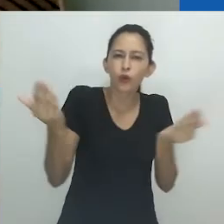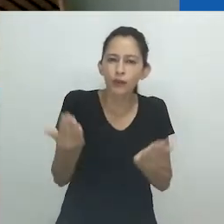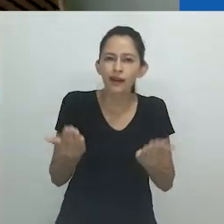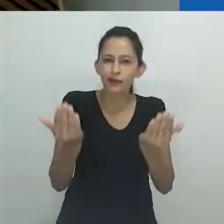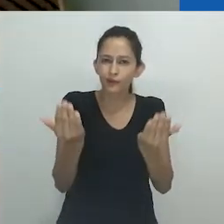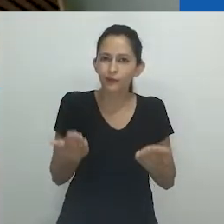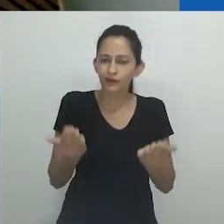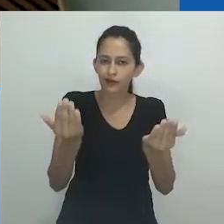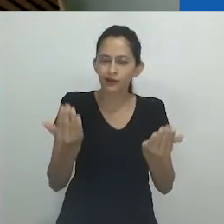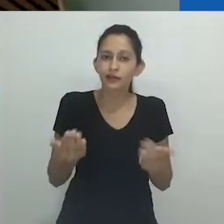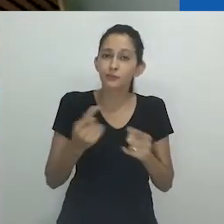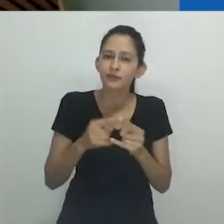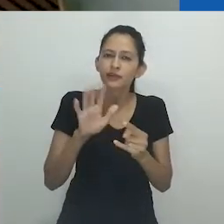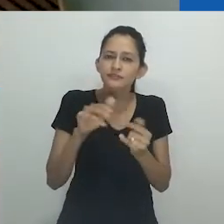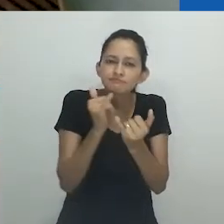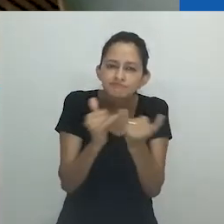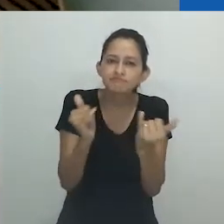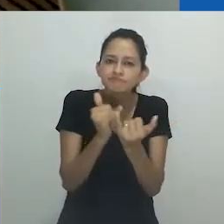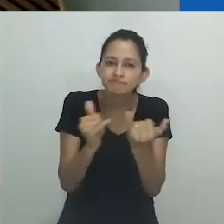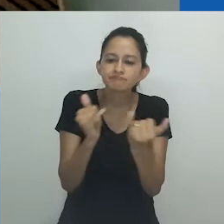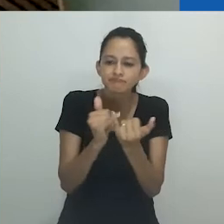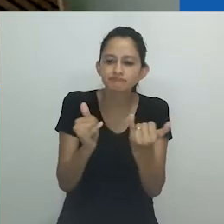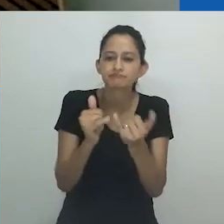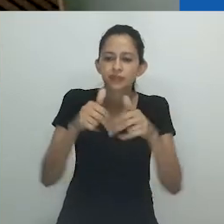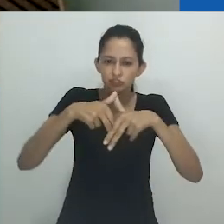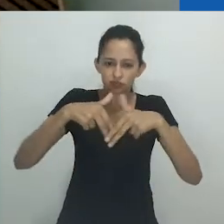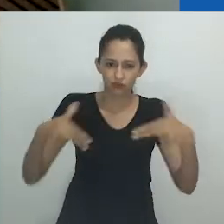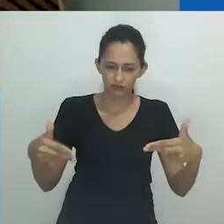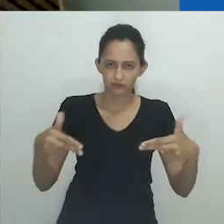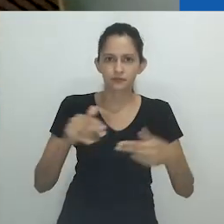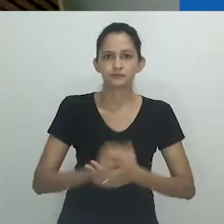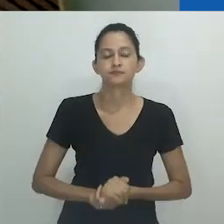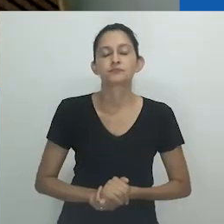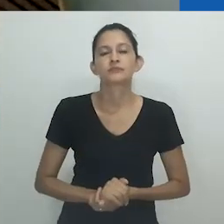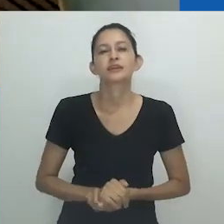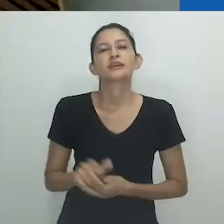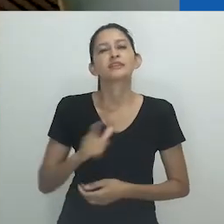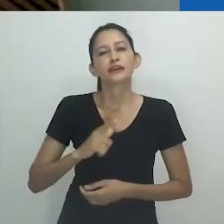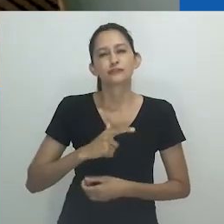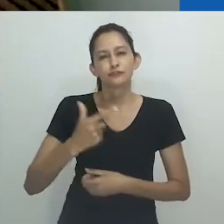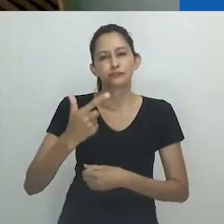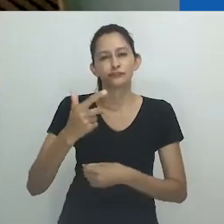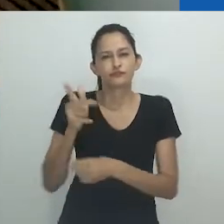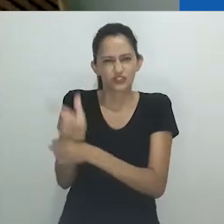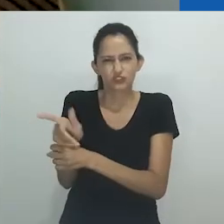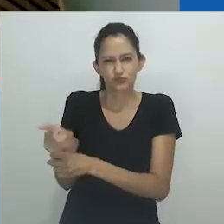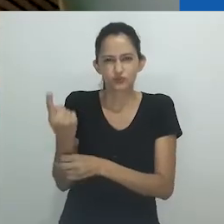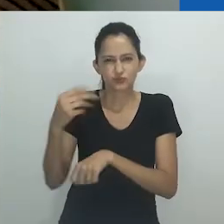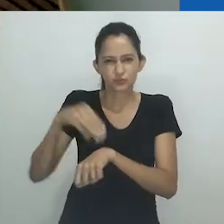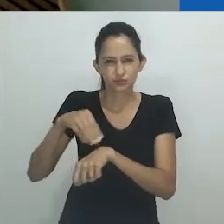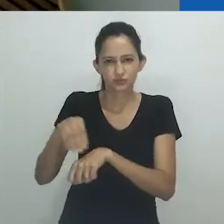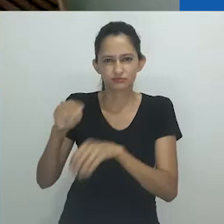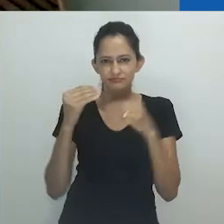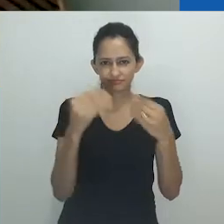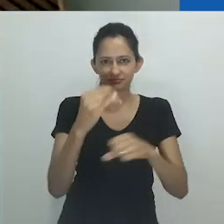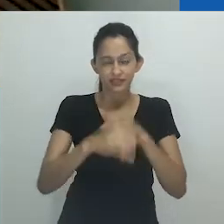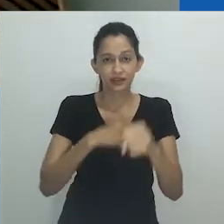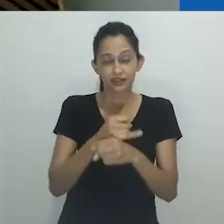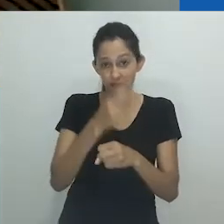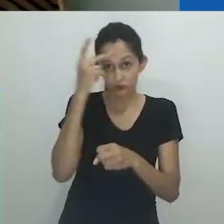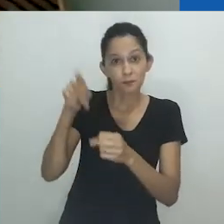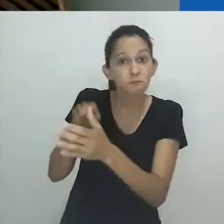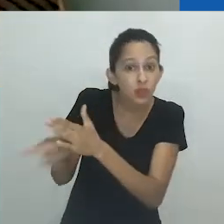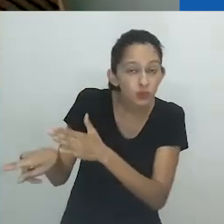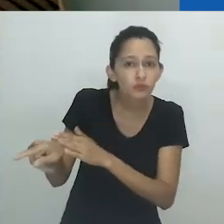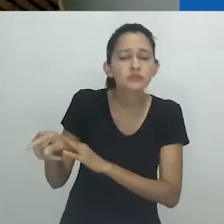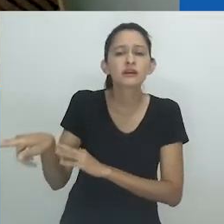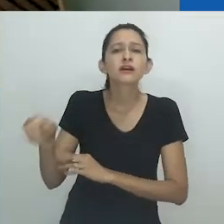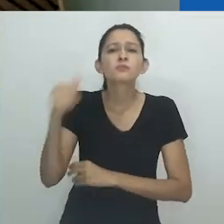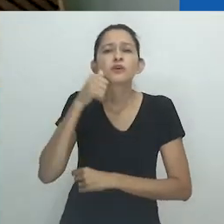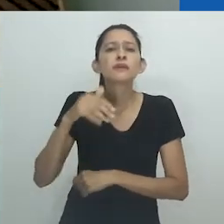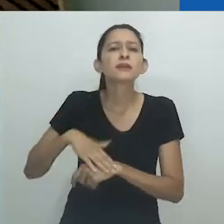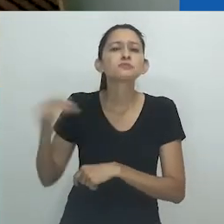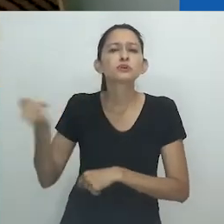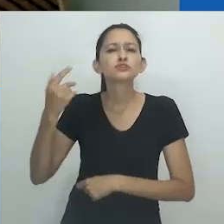que muitas vezes percorre campos etnográficos próximos. Em um vídeo de um minuto postado na internet, a professora Zethu responde à pergunta: